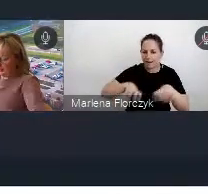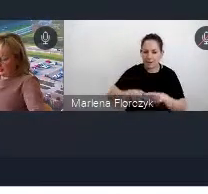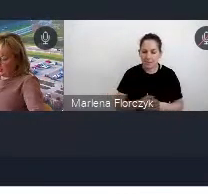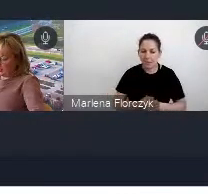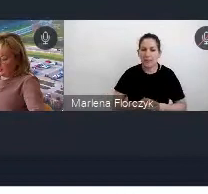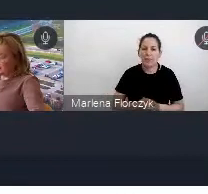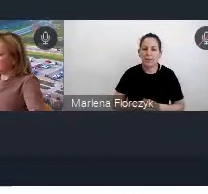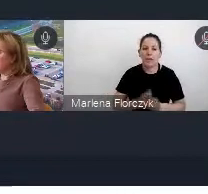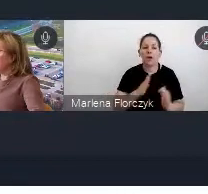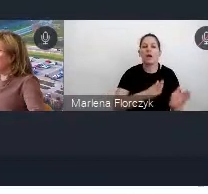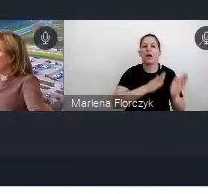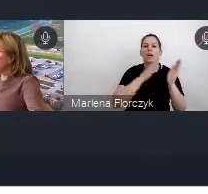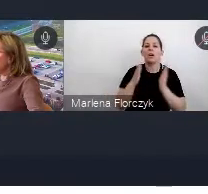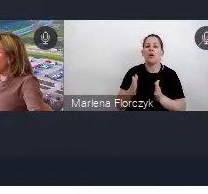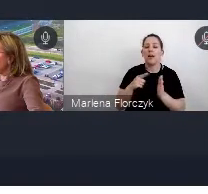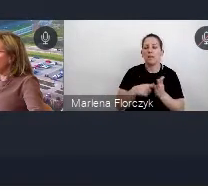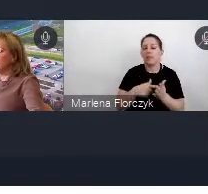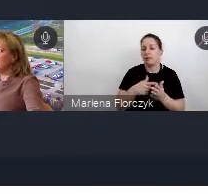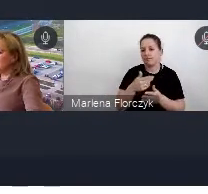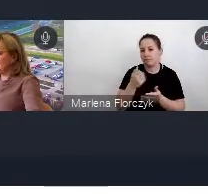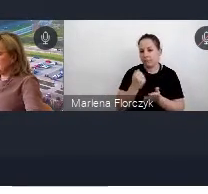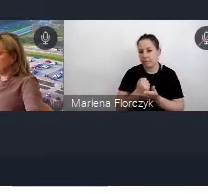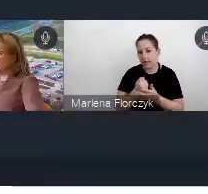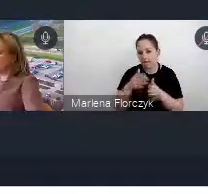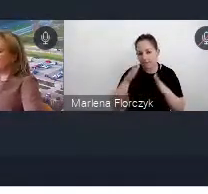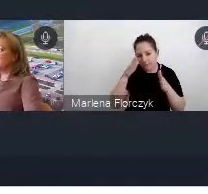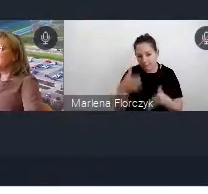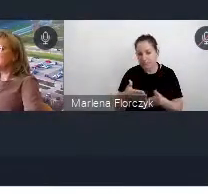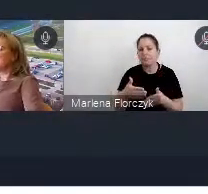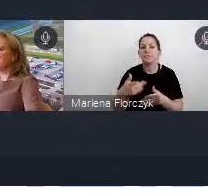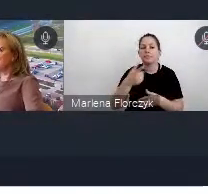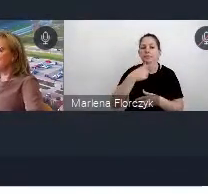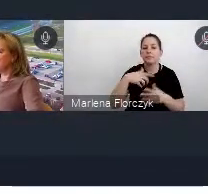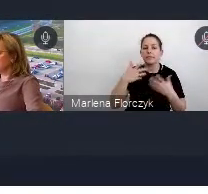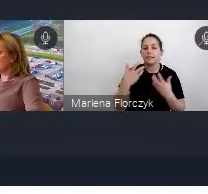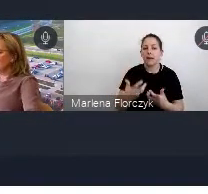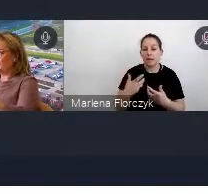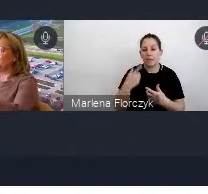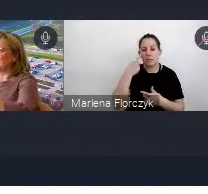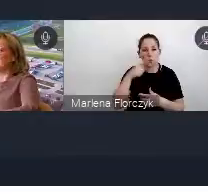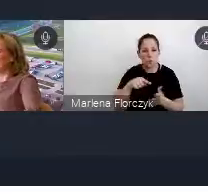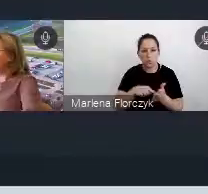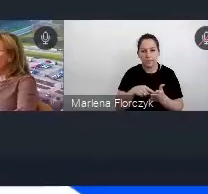Kolejnym obszarem, na który chcemy zwrócić uwagę